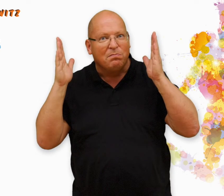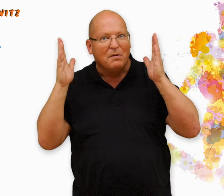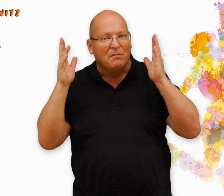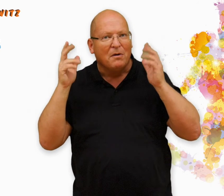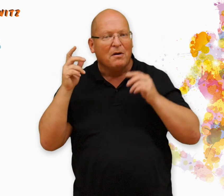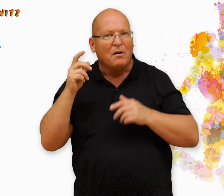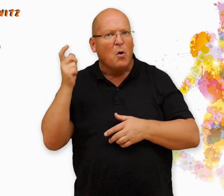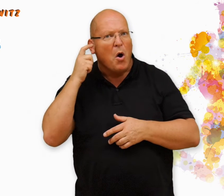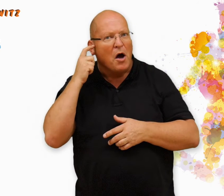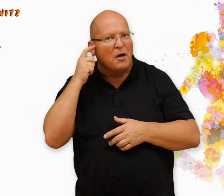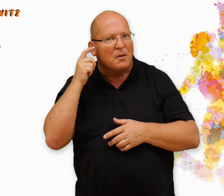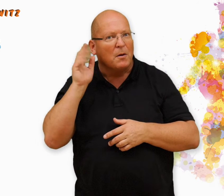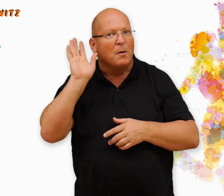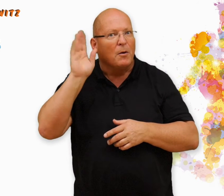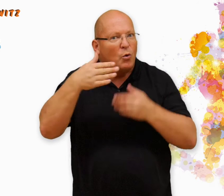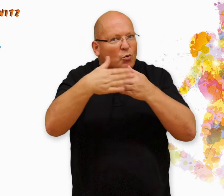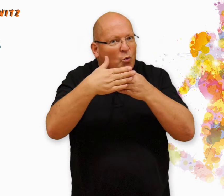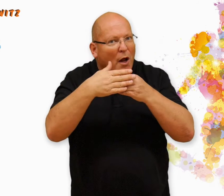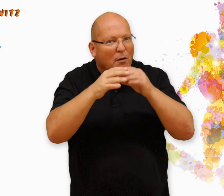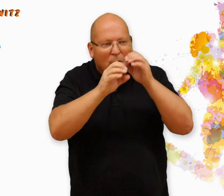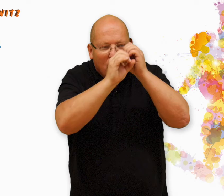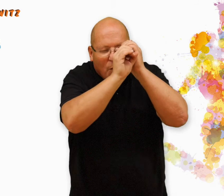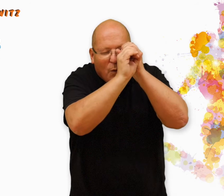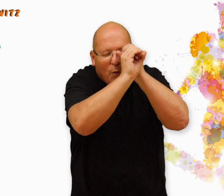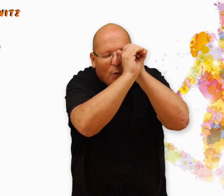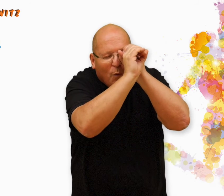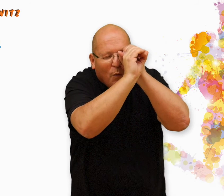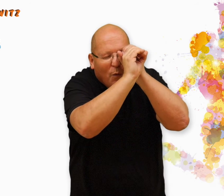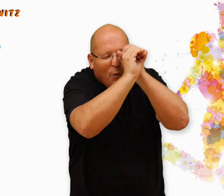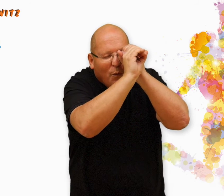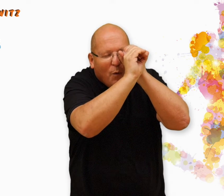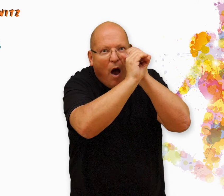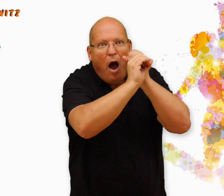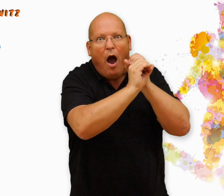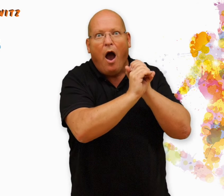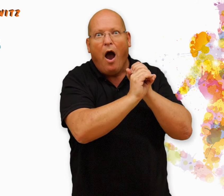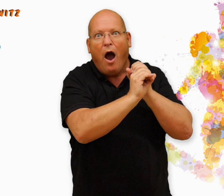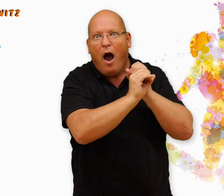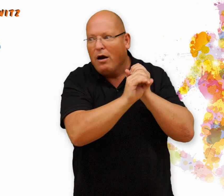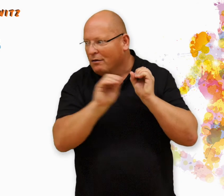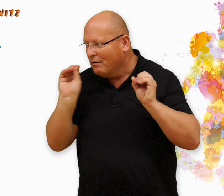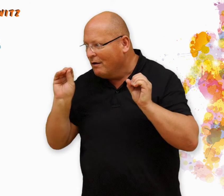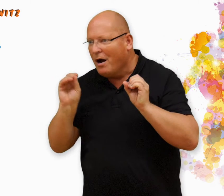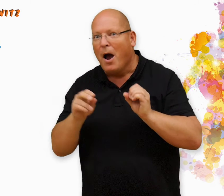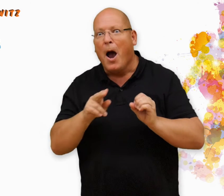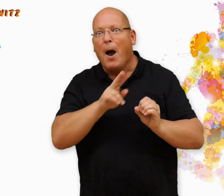Er geht rüber und schaut durchs Schlüsselloch. Dann ist er ganz schockiert! Und sagt, wow!!